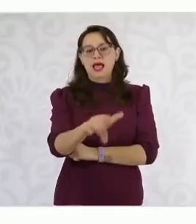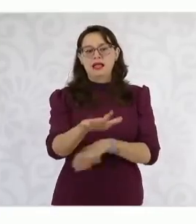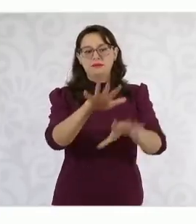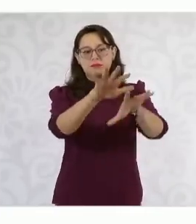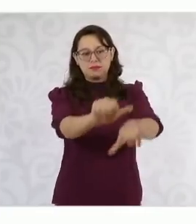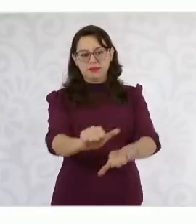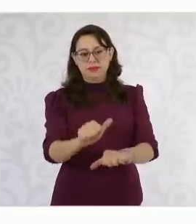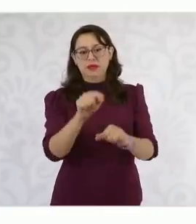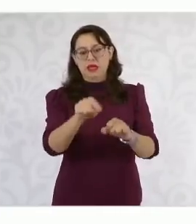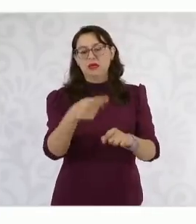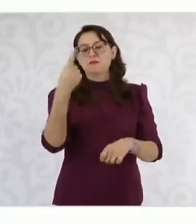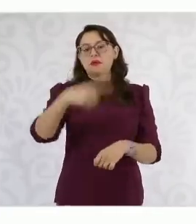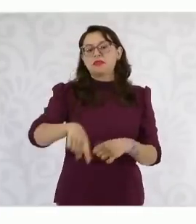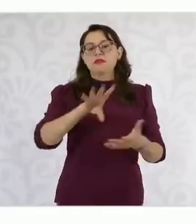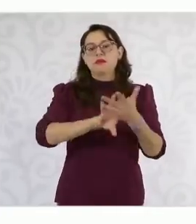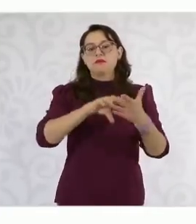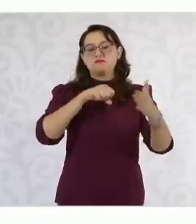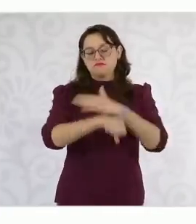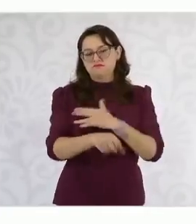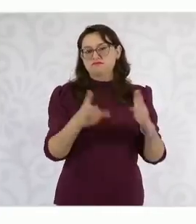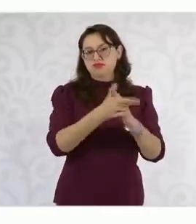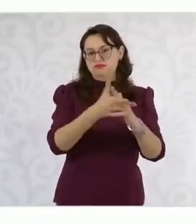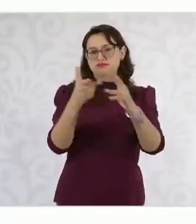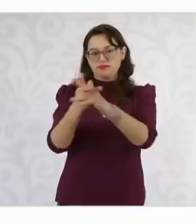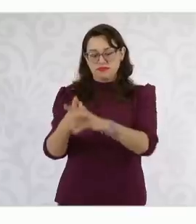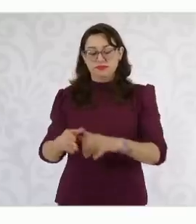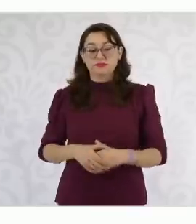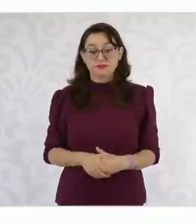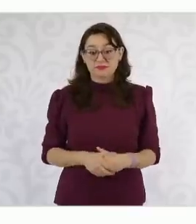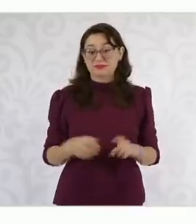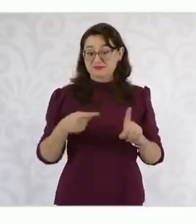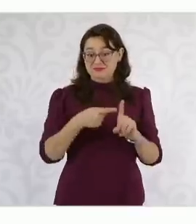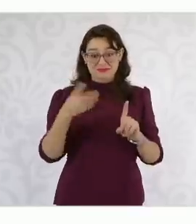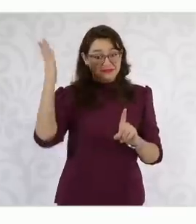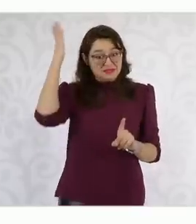de aprehensión por homicidio calificado Este era un objetivo prioritario para el gobierno de